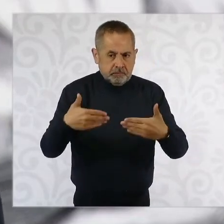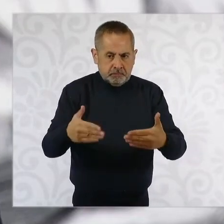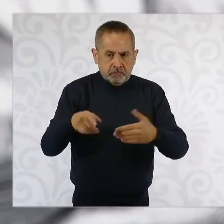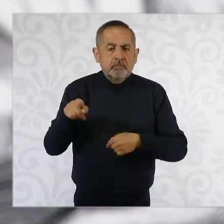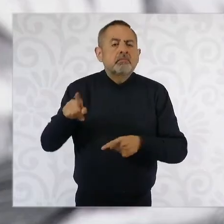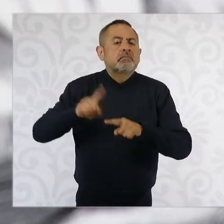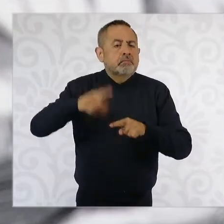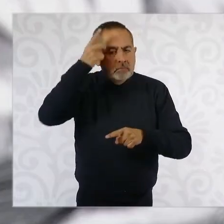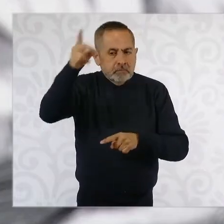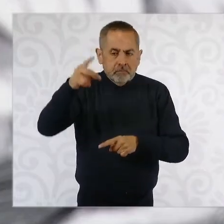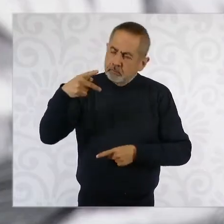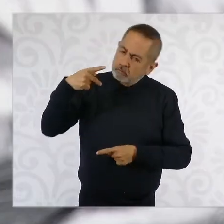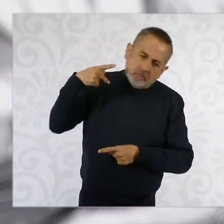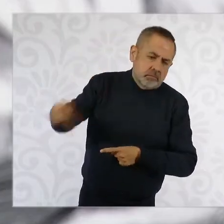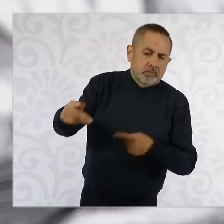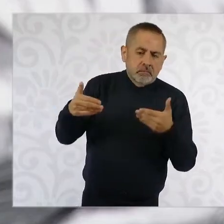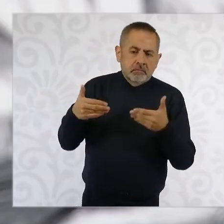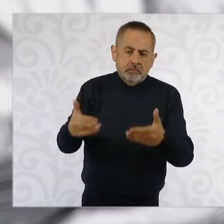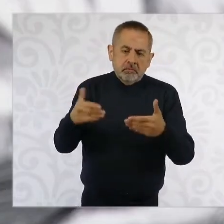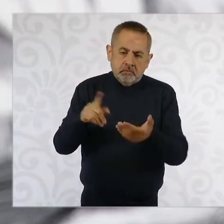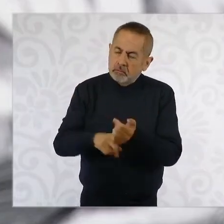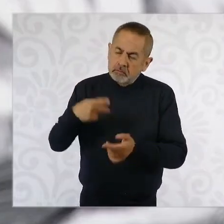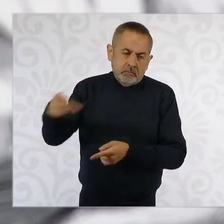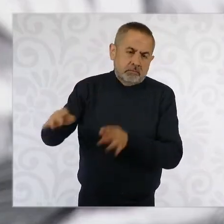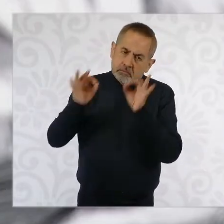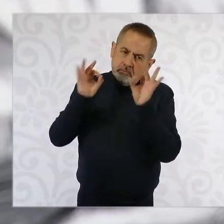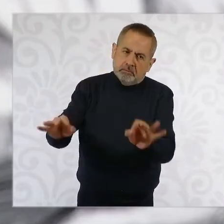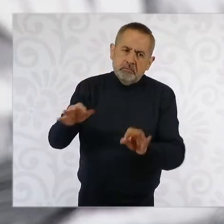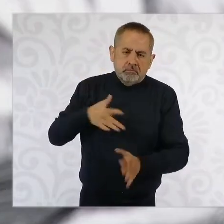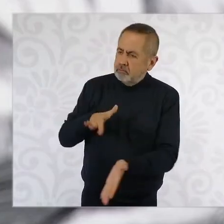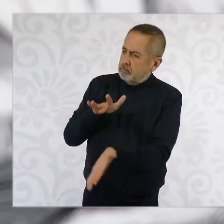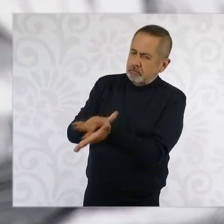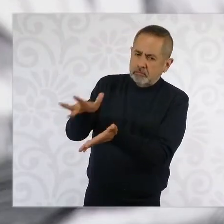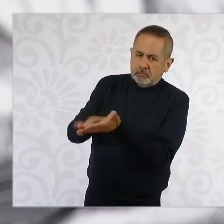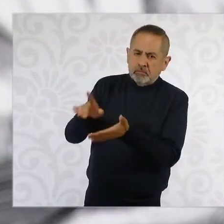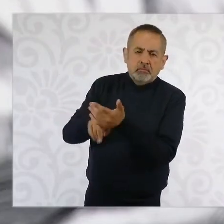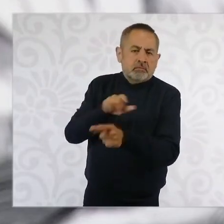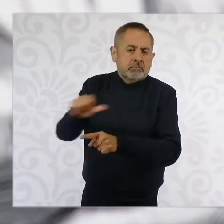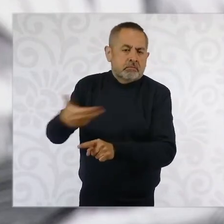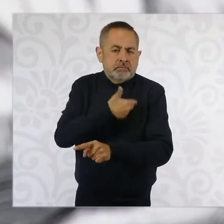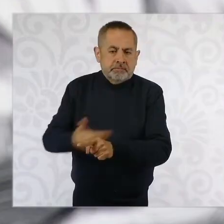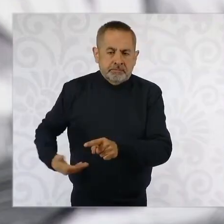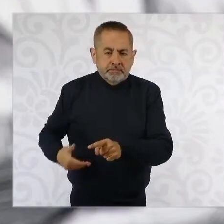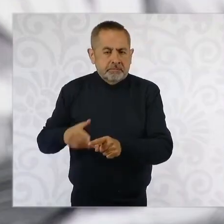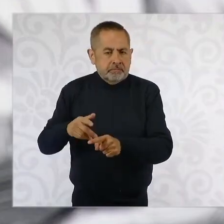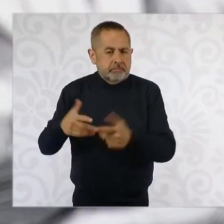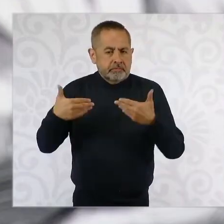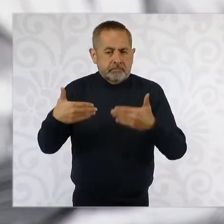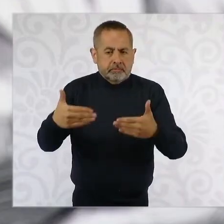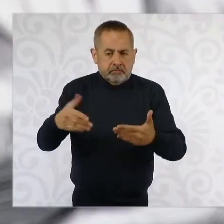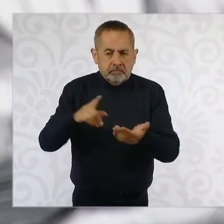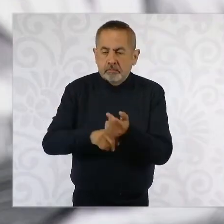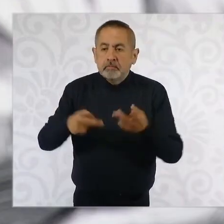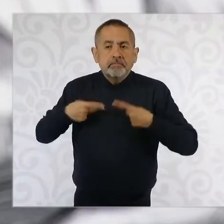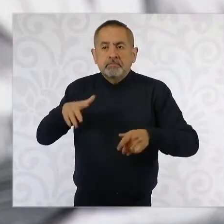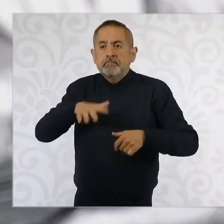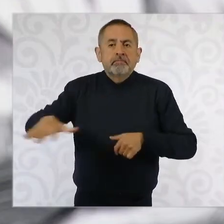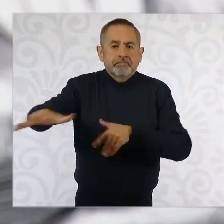Entonces ahí sí nuestra solidaridad nuestro apoyo al presidente de Panamá al pueblo de Panamá y